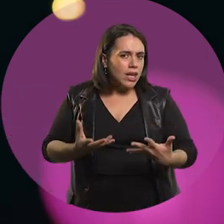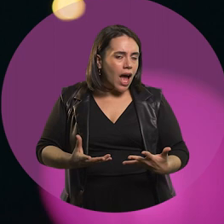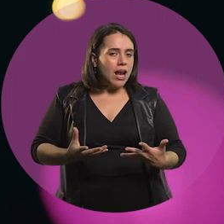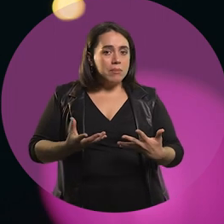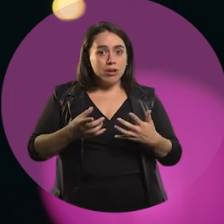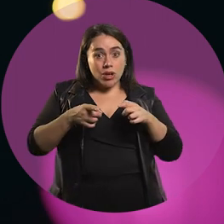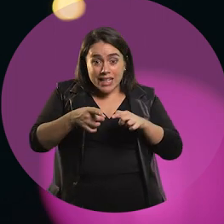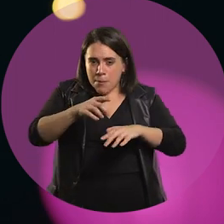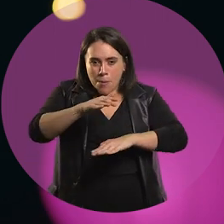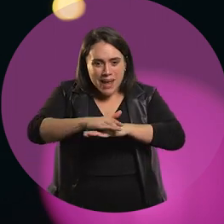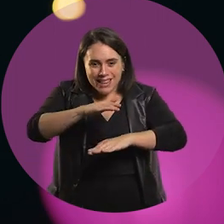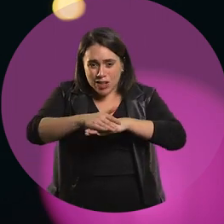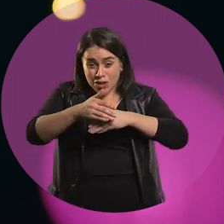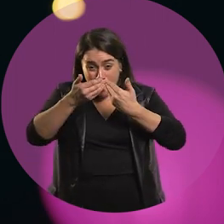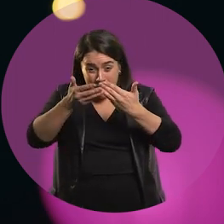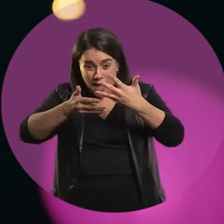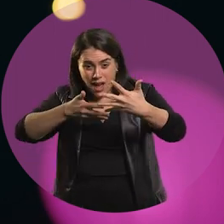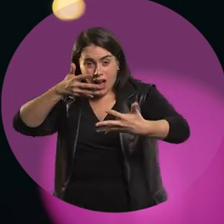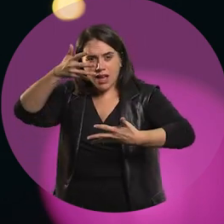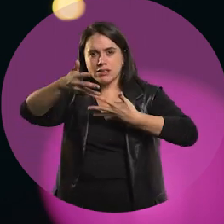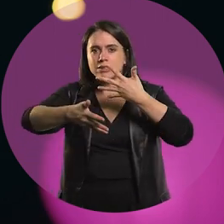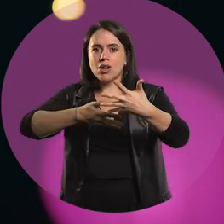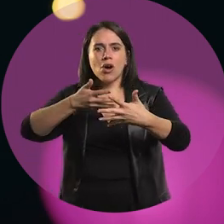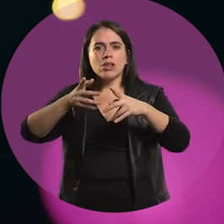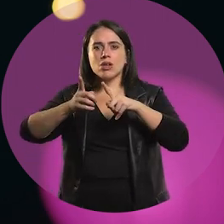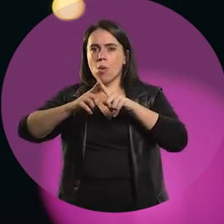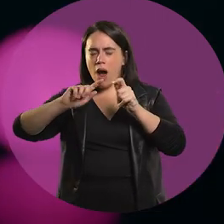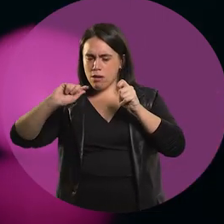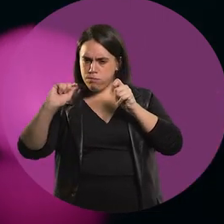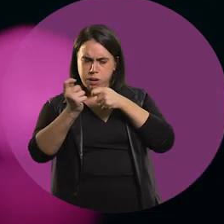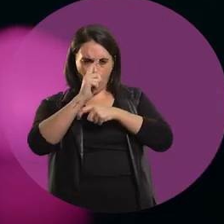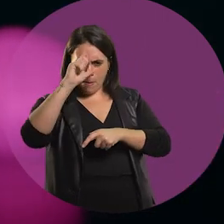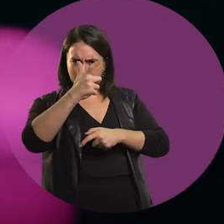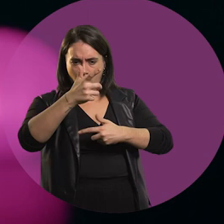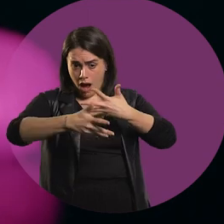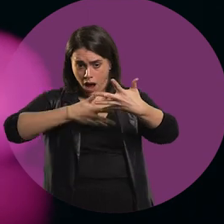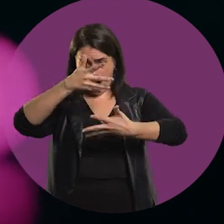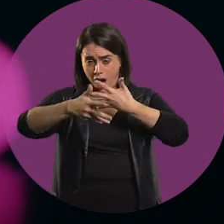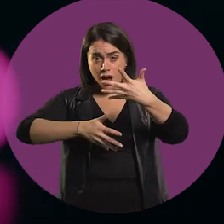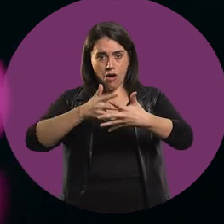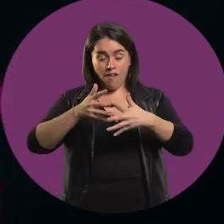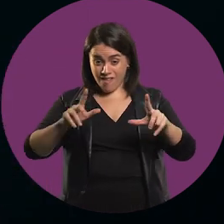Pero en el momento concreto realmente no sé qué pasa. Subo, hago lo que tengo que hacer